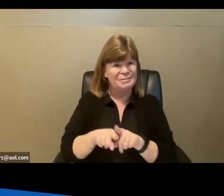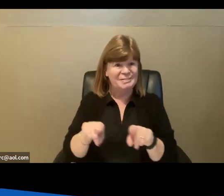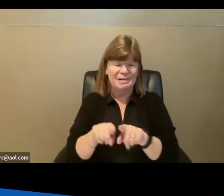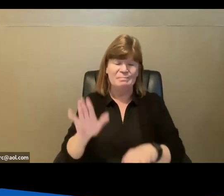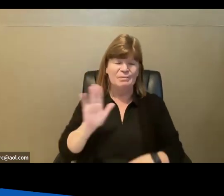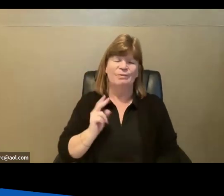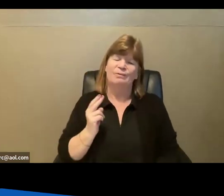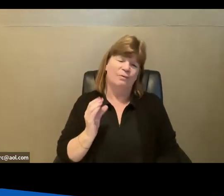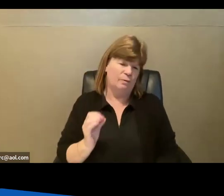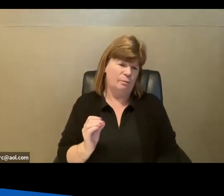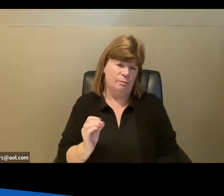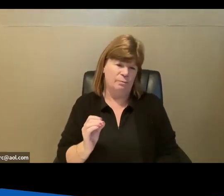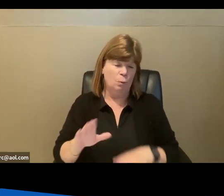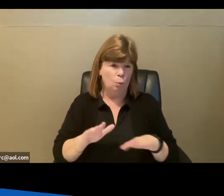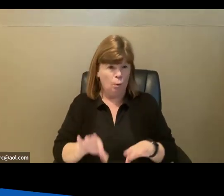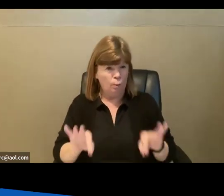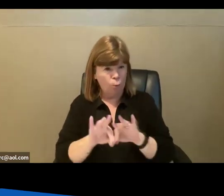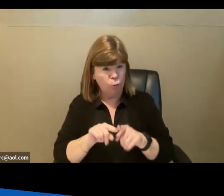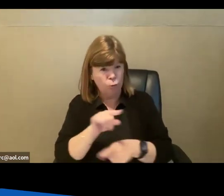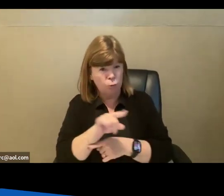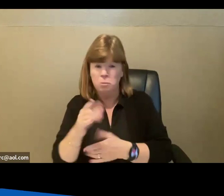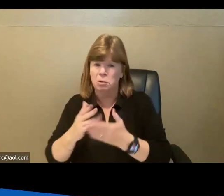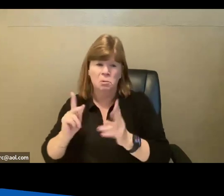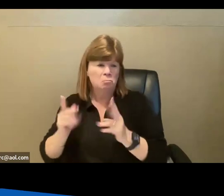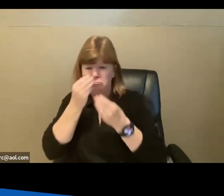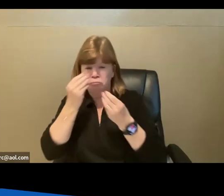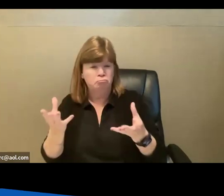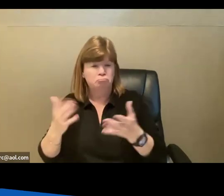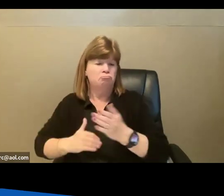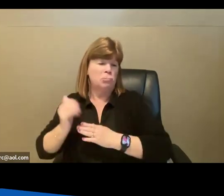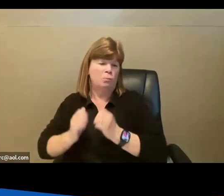¿Es caminar tan importante para ti? Para mucha gente, no lo es. Se sienten muy cómodos en su silla y se desenvuelven bien.